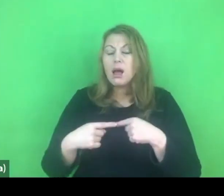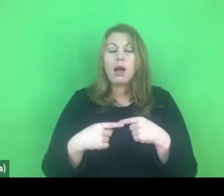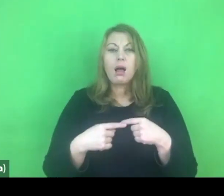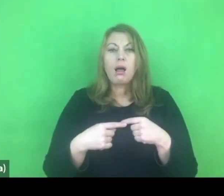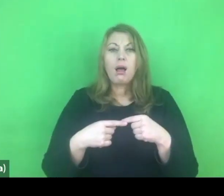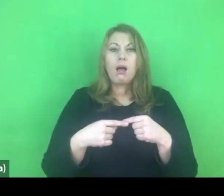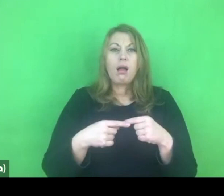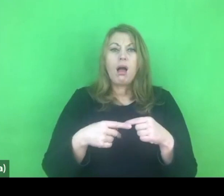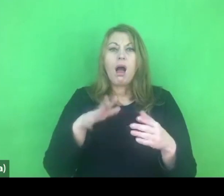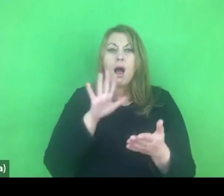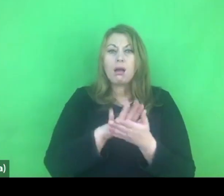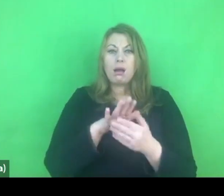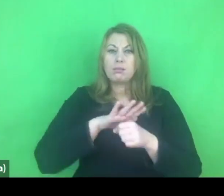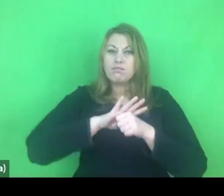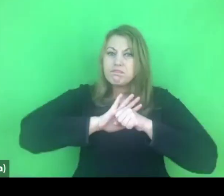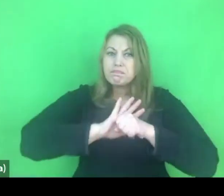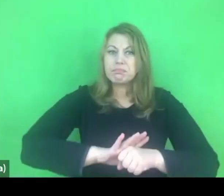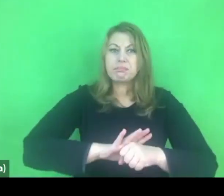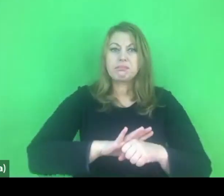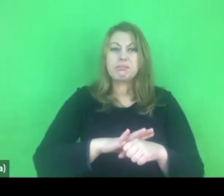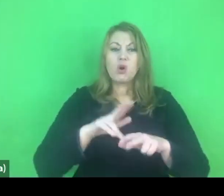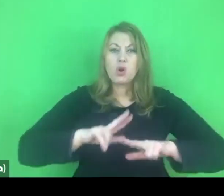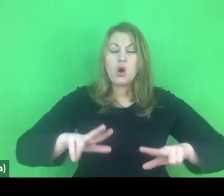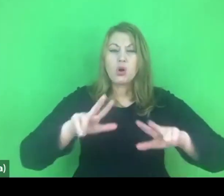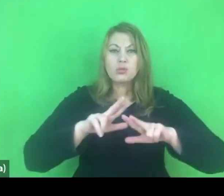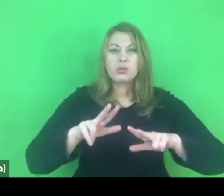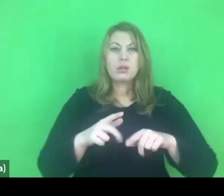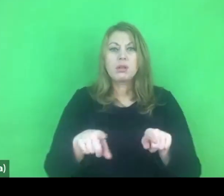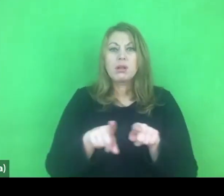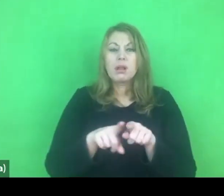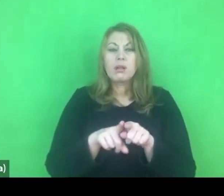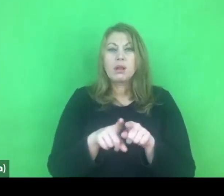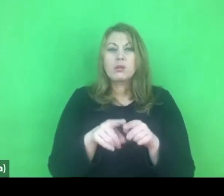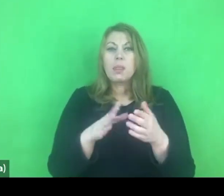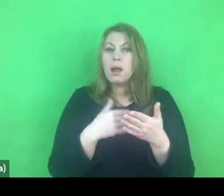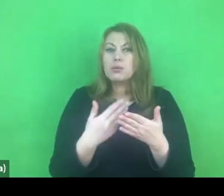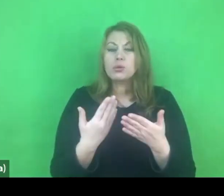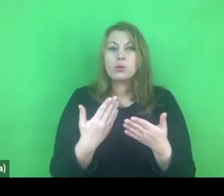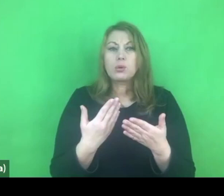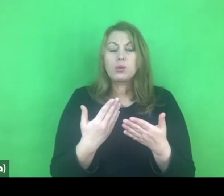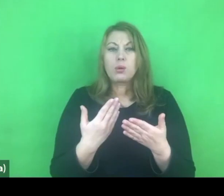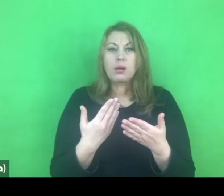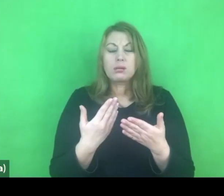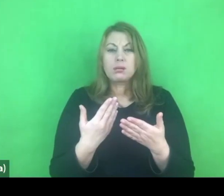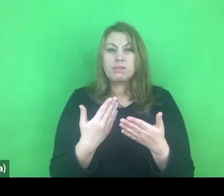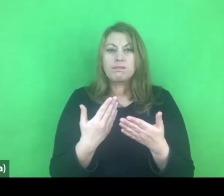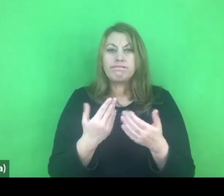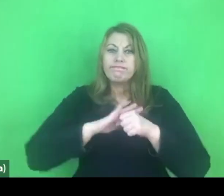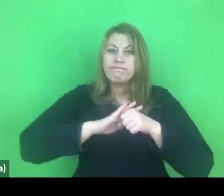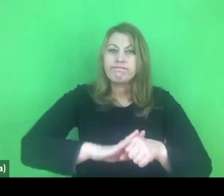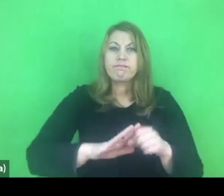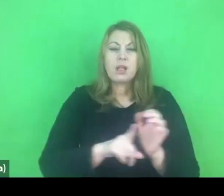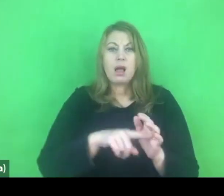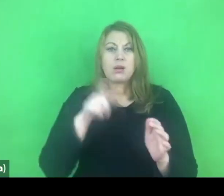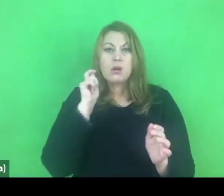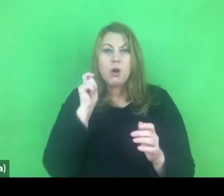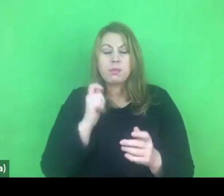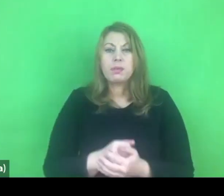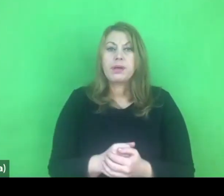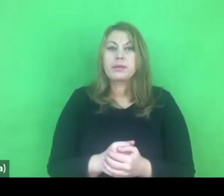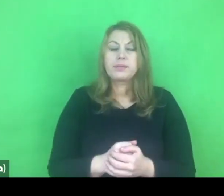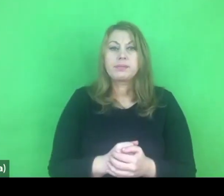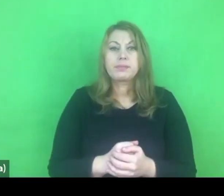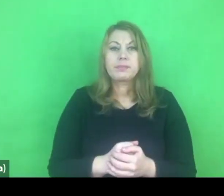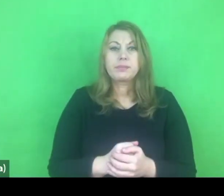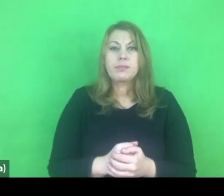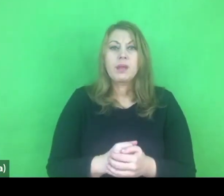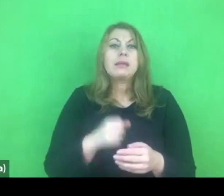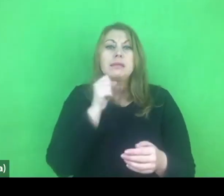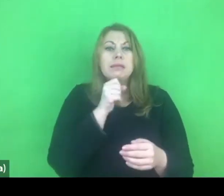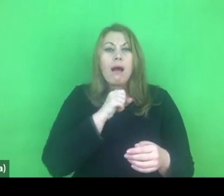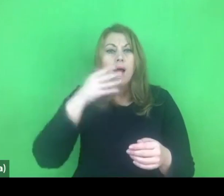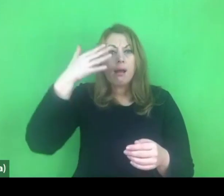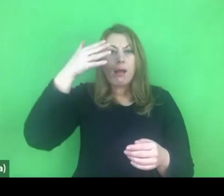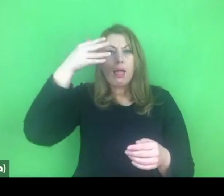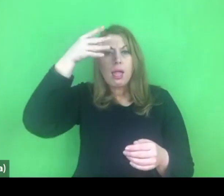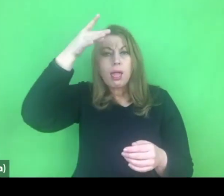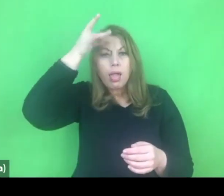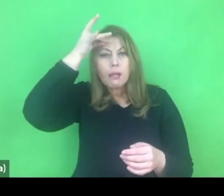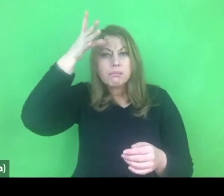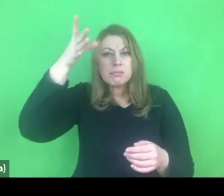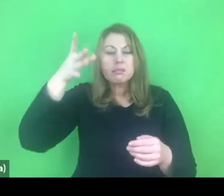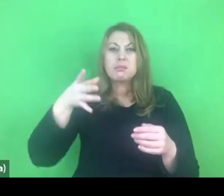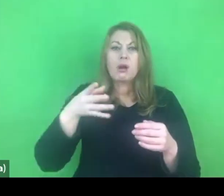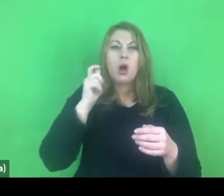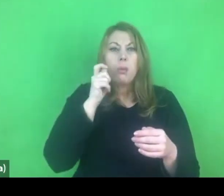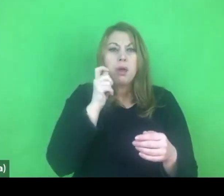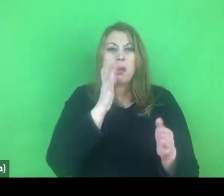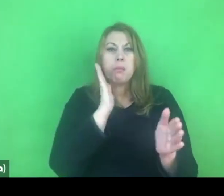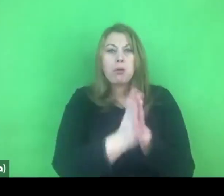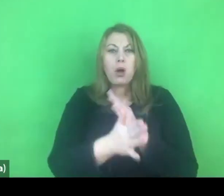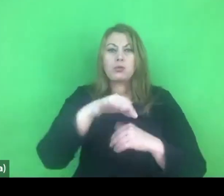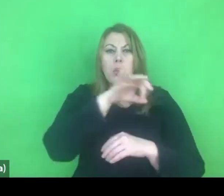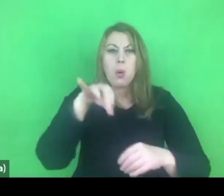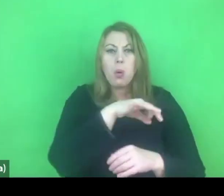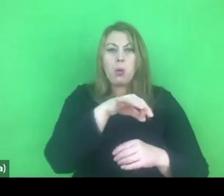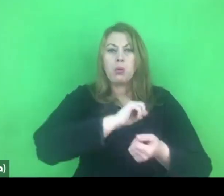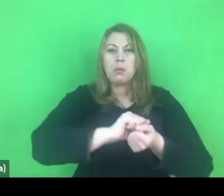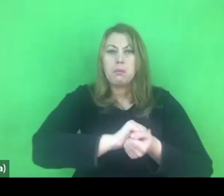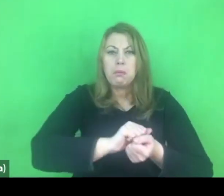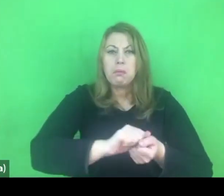które są związane z... Czy oparte na zasadaach deprecjonowania kobiet, utrzymywania stereotypów mówiących o sztywnych rolach i podziale ról na kobiece i męskie.